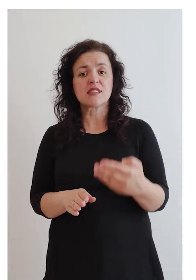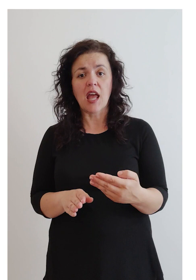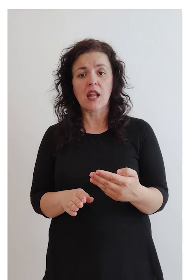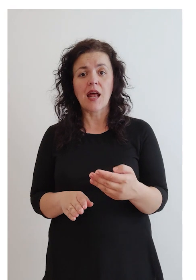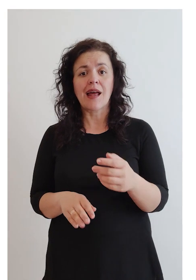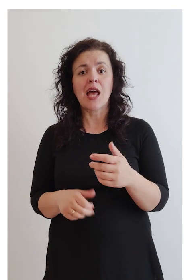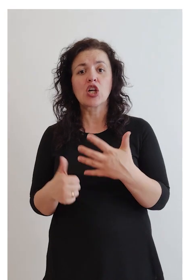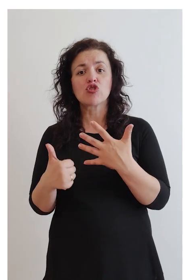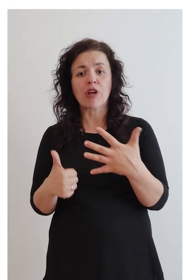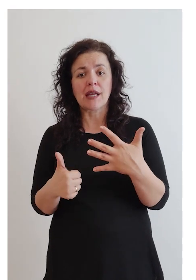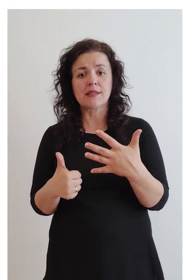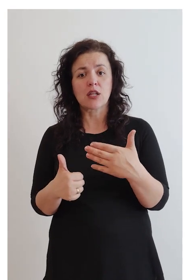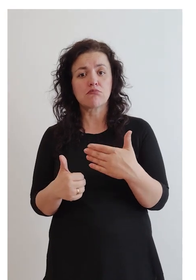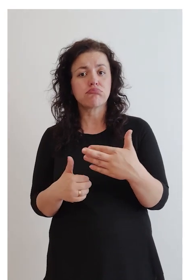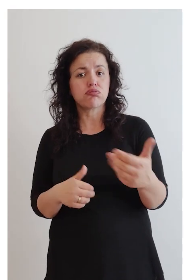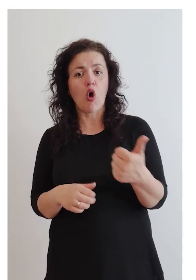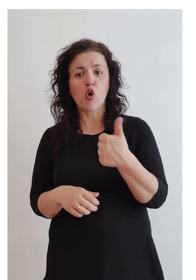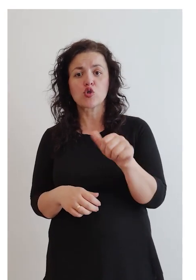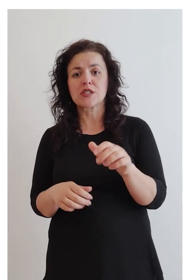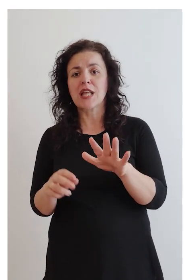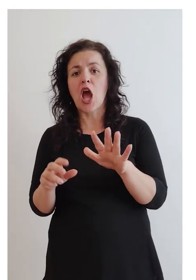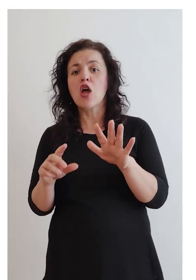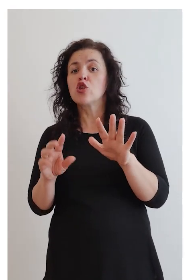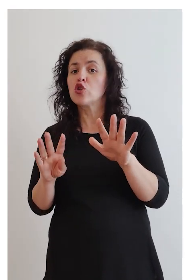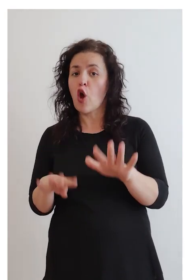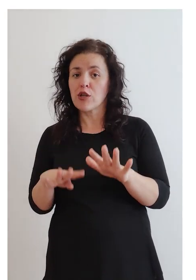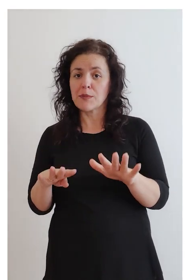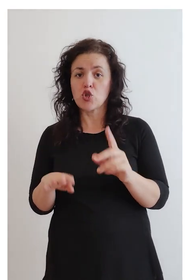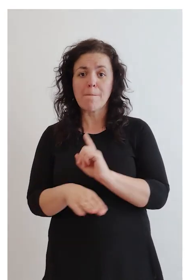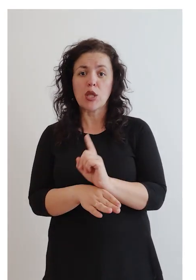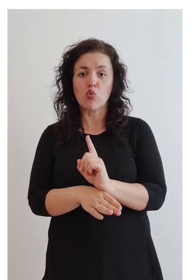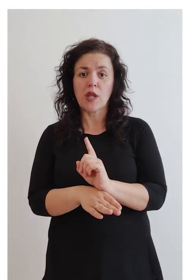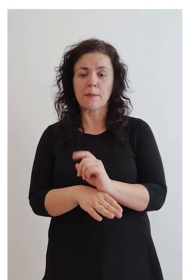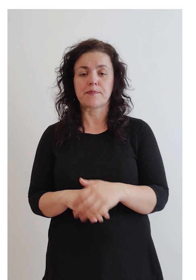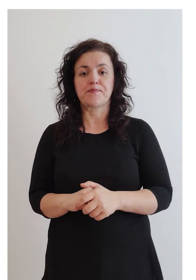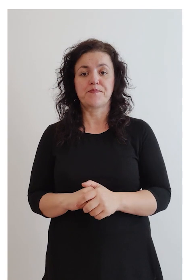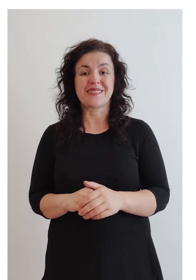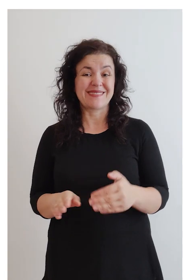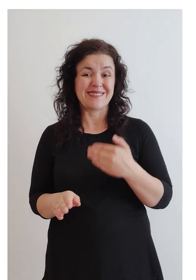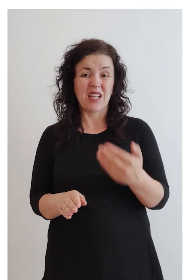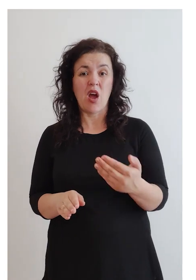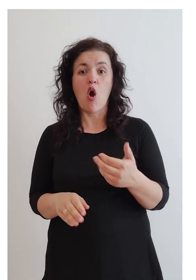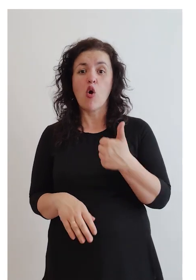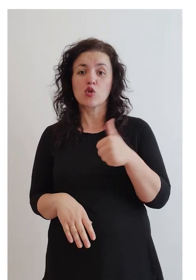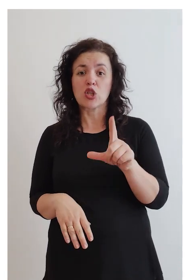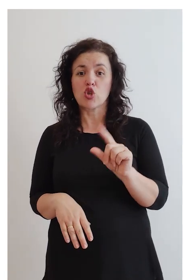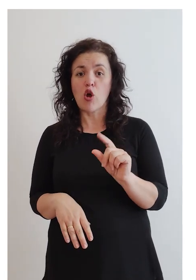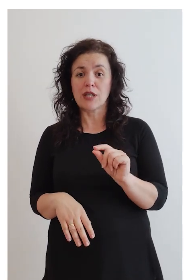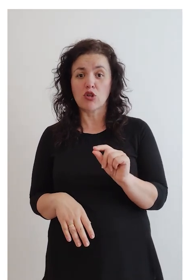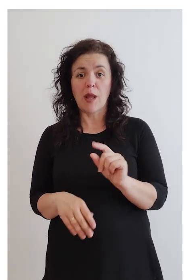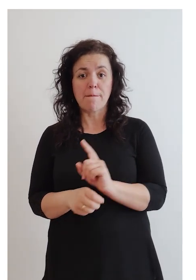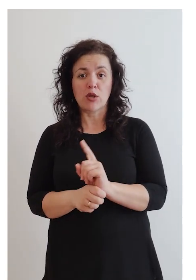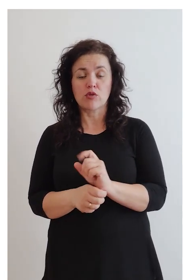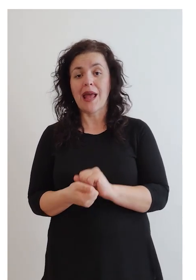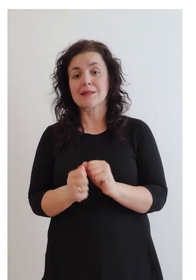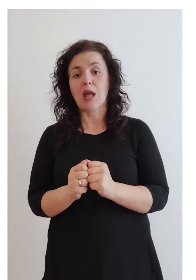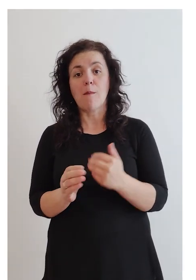O întârziere de 120 de minute sau mai mult le dă dreptul la o rambursare de 50%